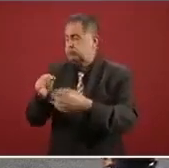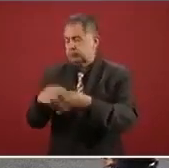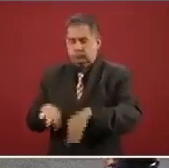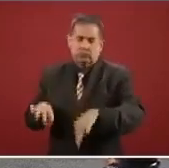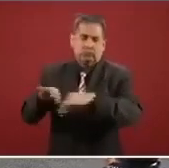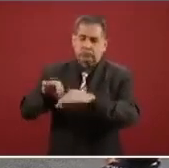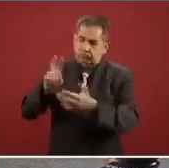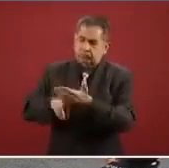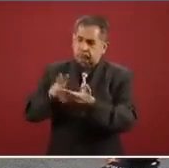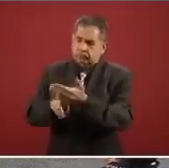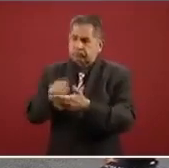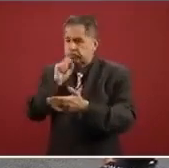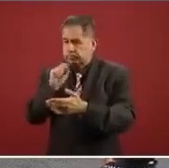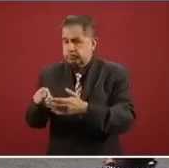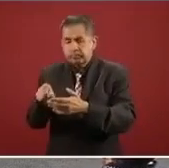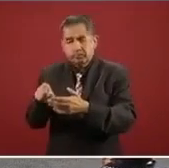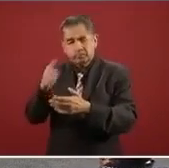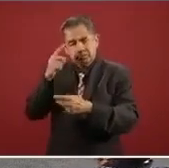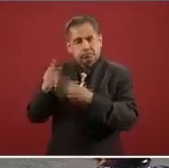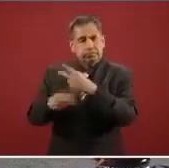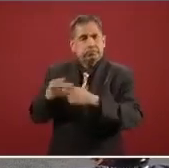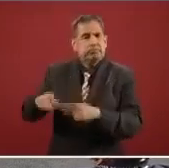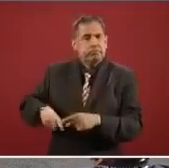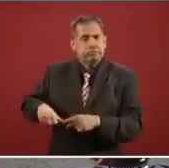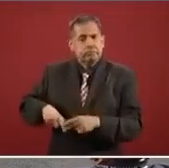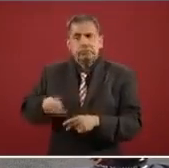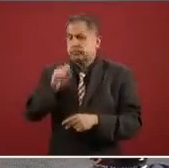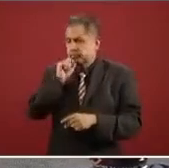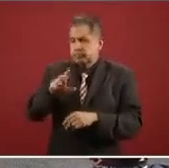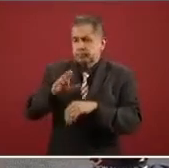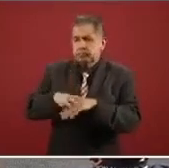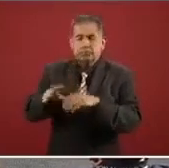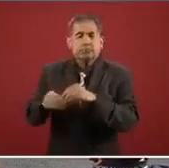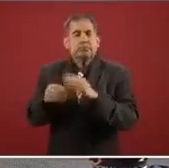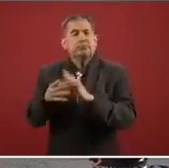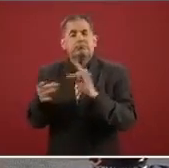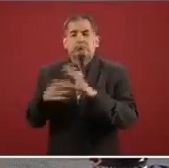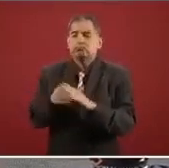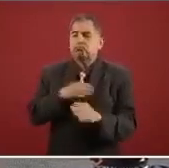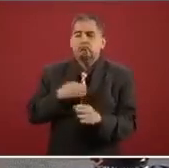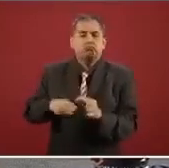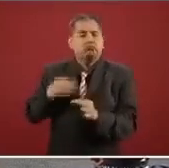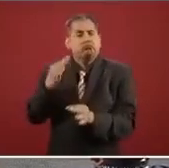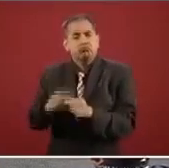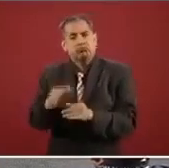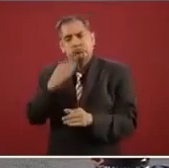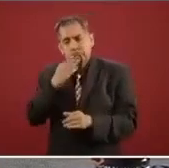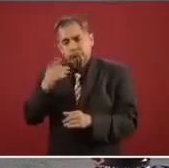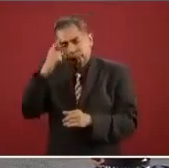fundamentales para este gobierno y además cumplimos en tiempo y forma con las obligaciones